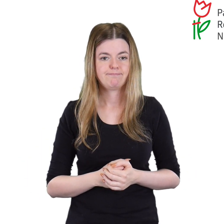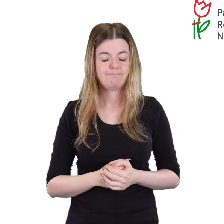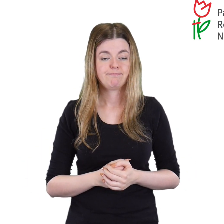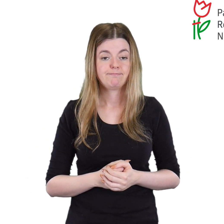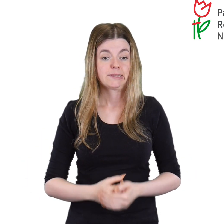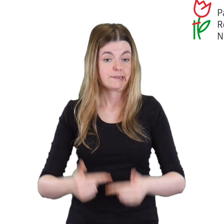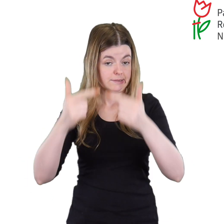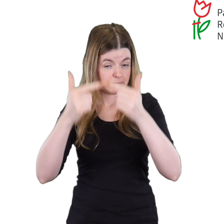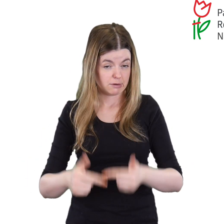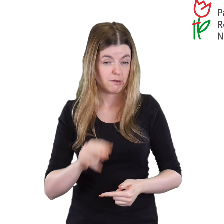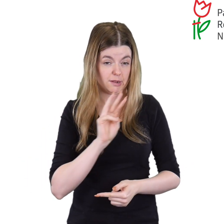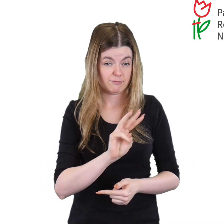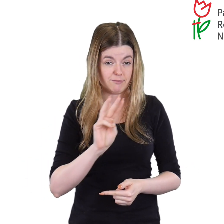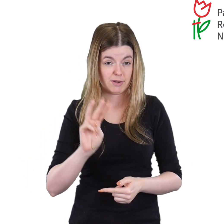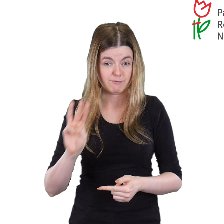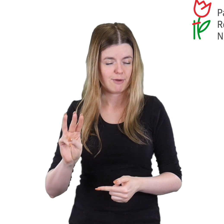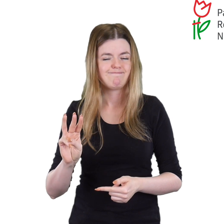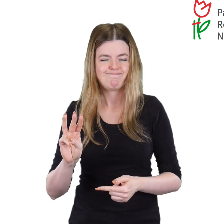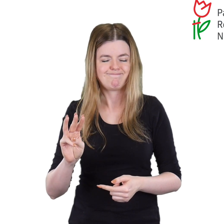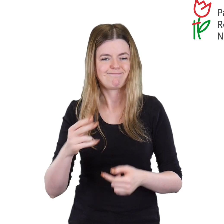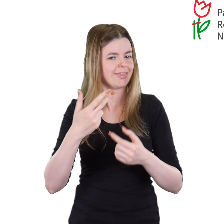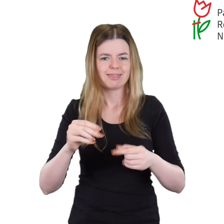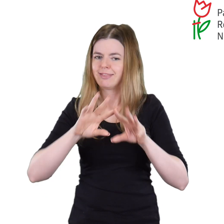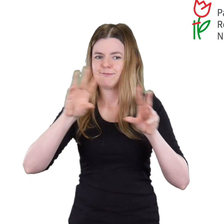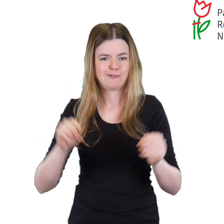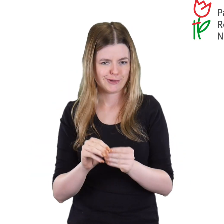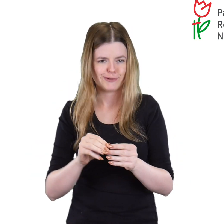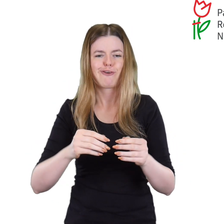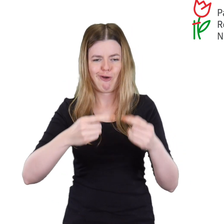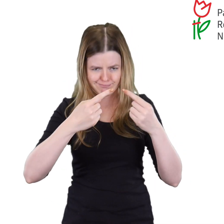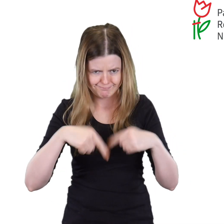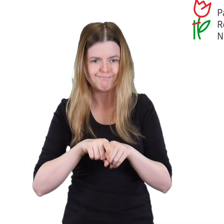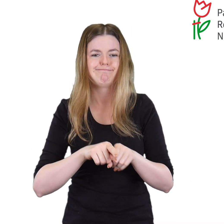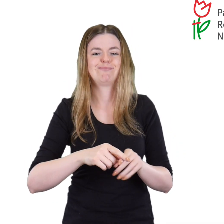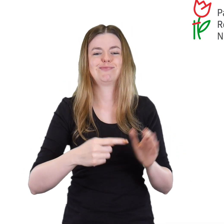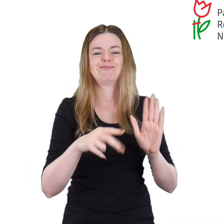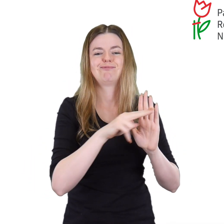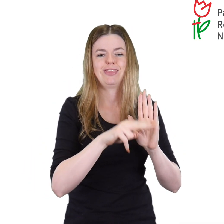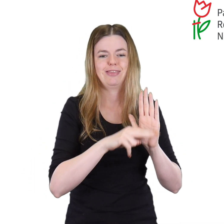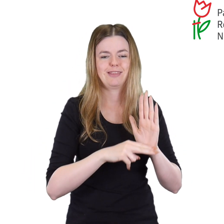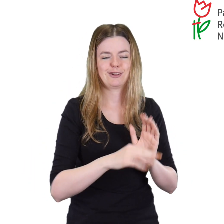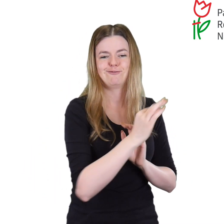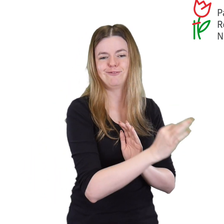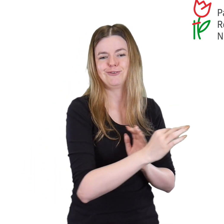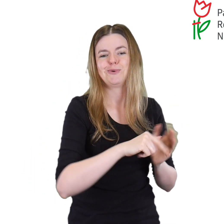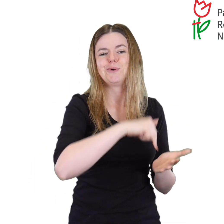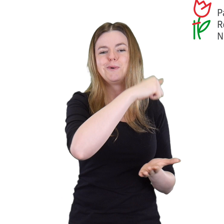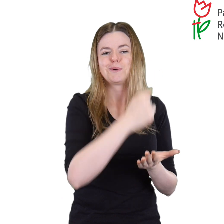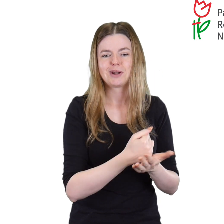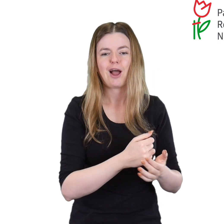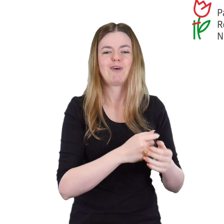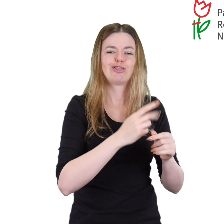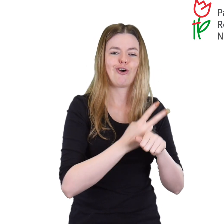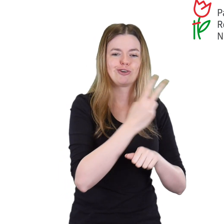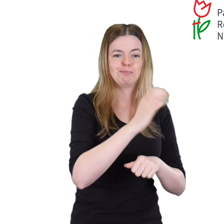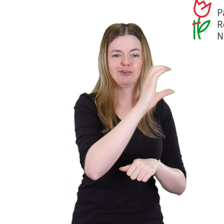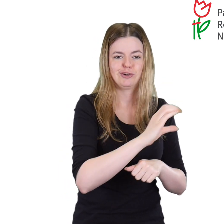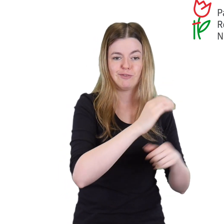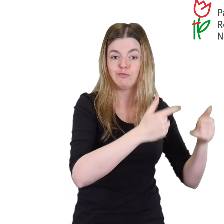Strona internetowa jest częściowo zgodna z ustawą o dostępności cyfrowej